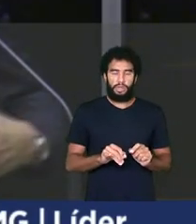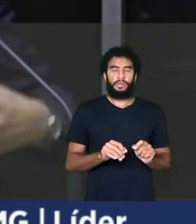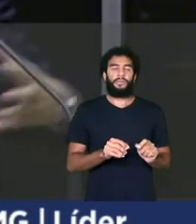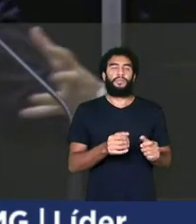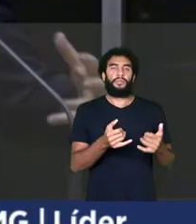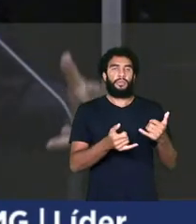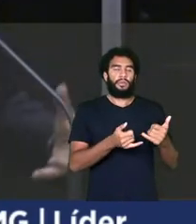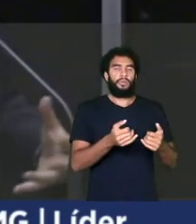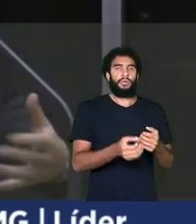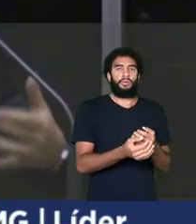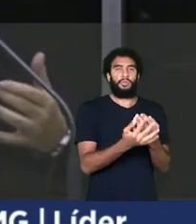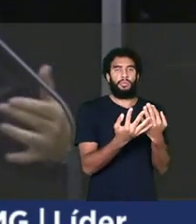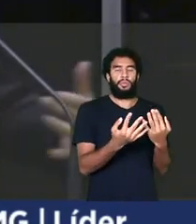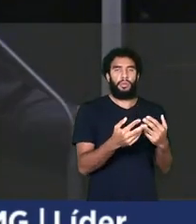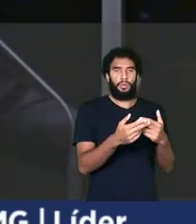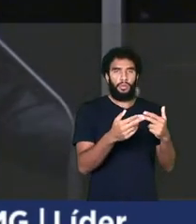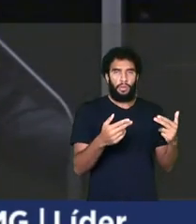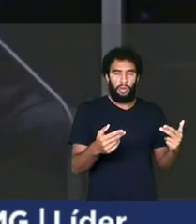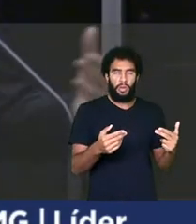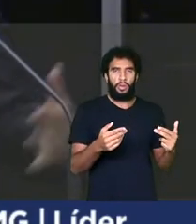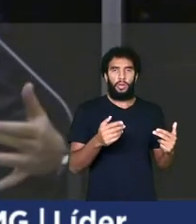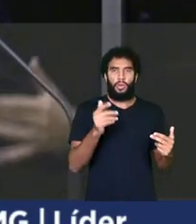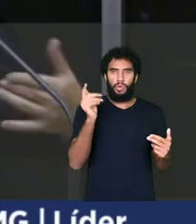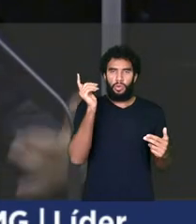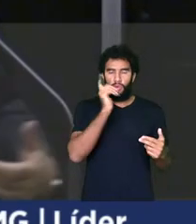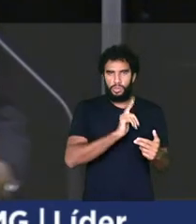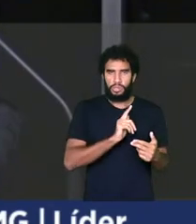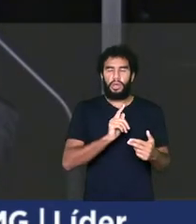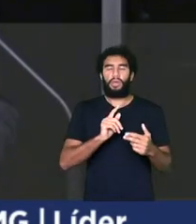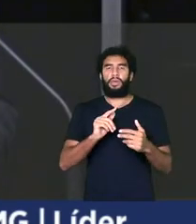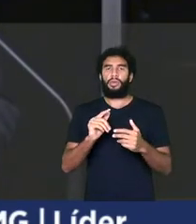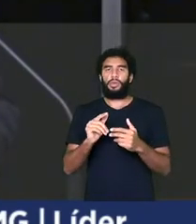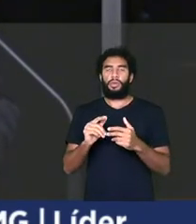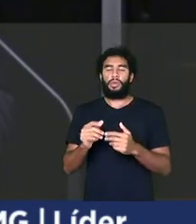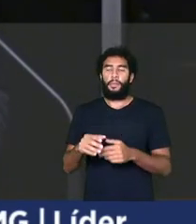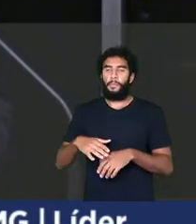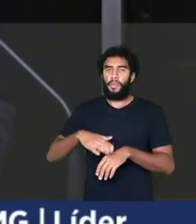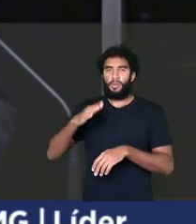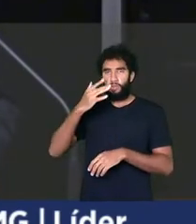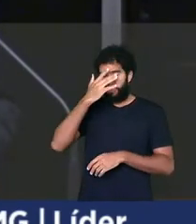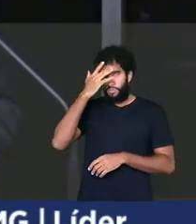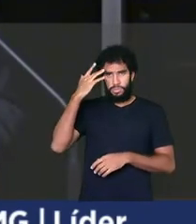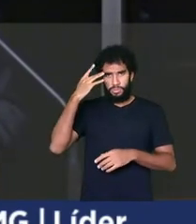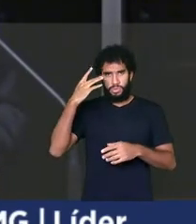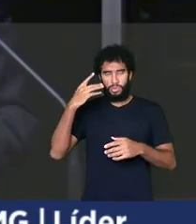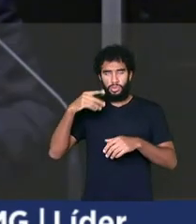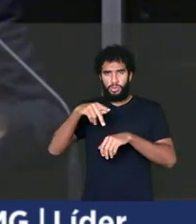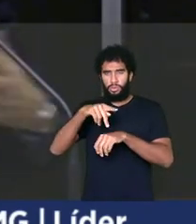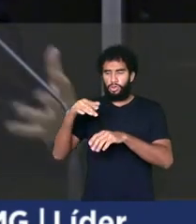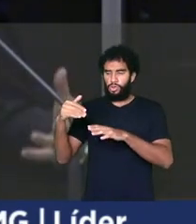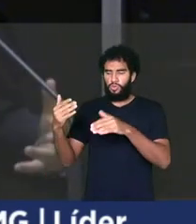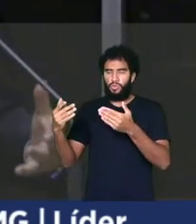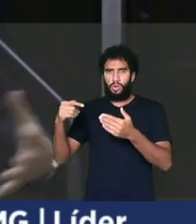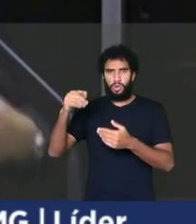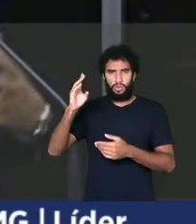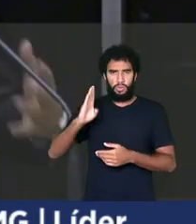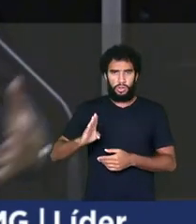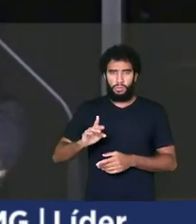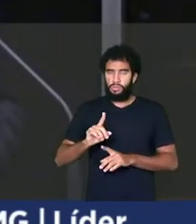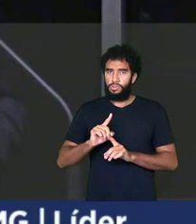... NÃO JUSTIFICA QUE APENAS A LIBERAÇÃO DOS JOGOS E APOSTAS VAI CONSEGUIR AUMENTAR ESSE FLUXO DE TURISTAS ESTRANGEIROS NO NOSSO PAÍS, TENDO EM VISTA QUE TALVEZ O